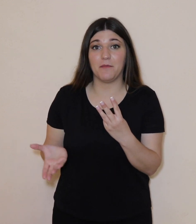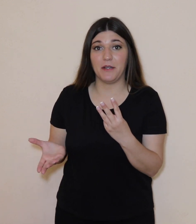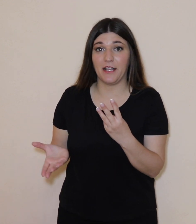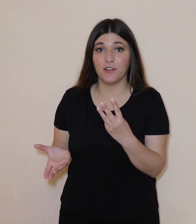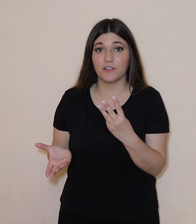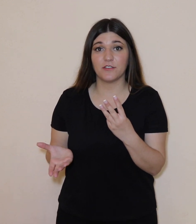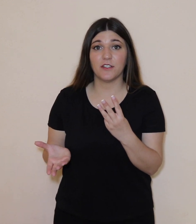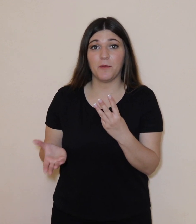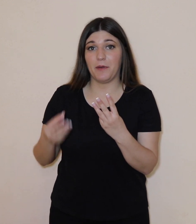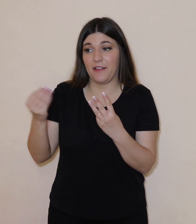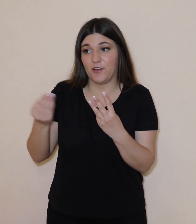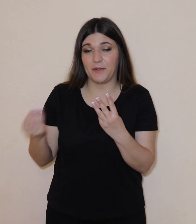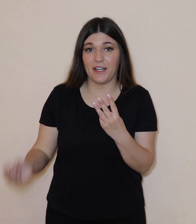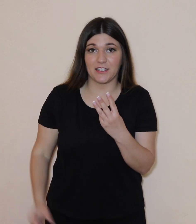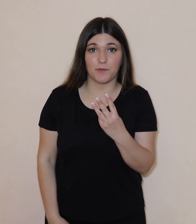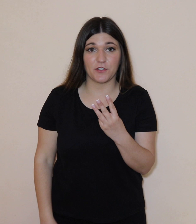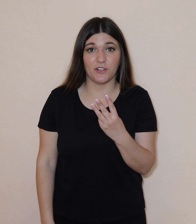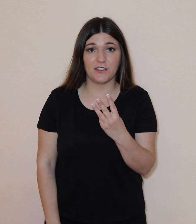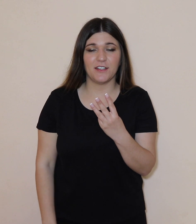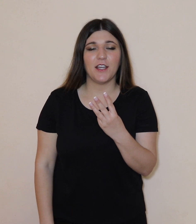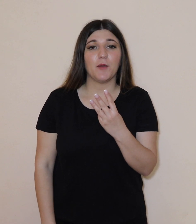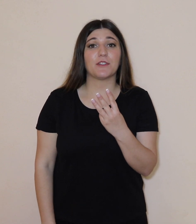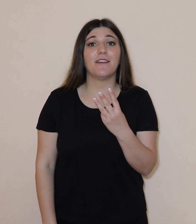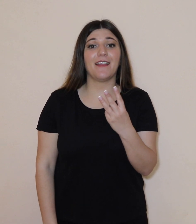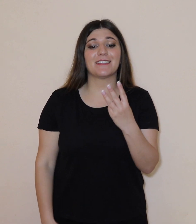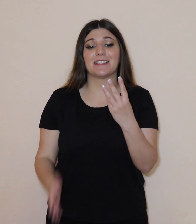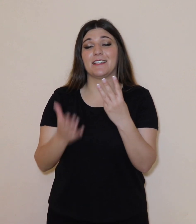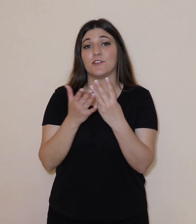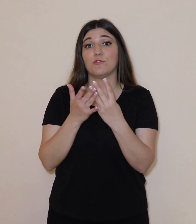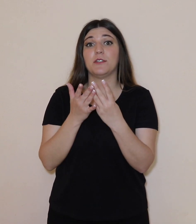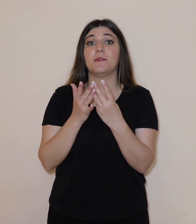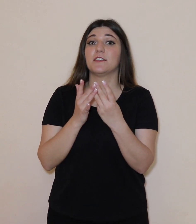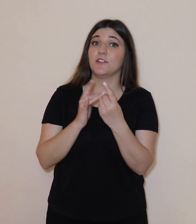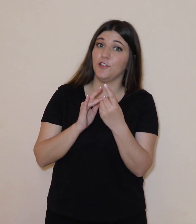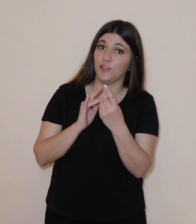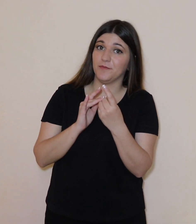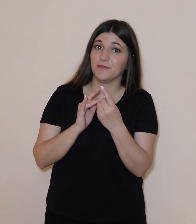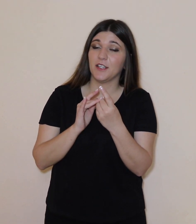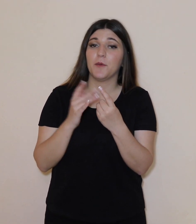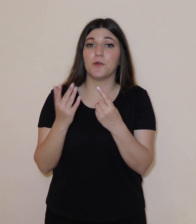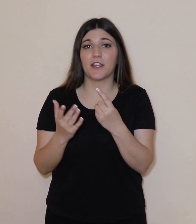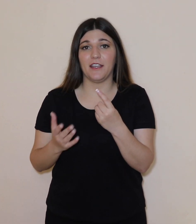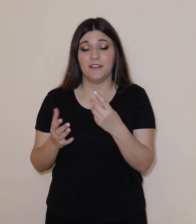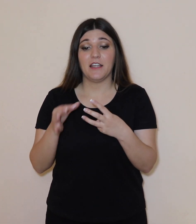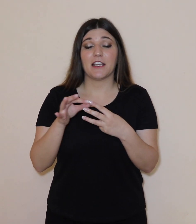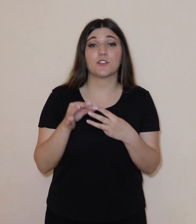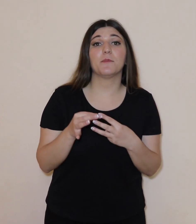empleados para denominar a estas personas? Pues la verdad es que estas dos últimas no porque ¿que son